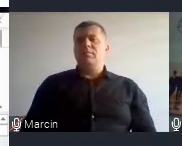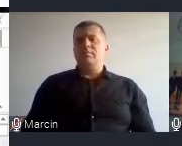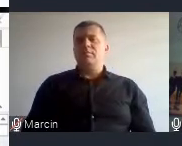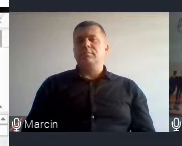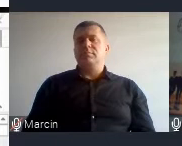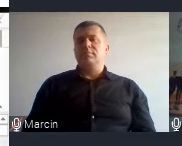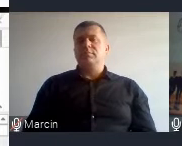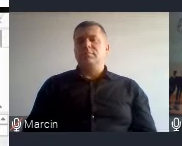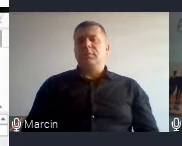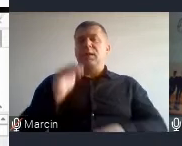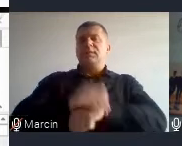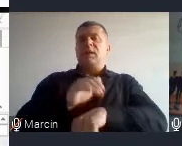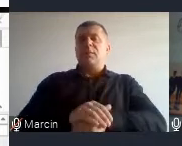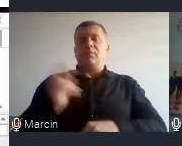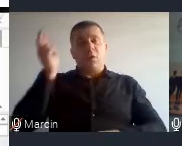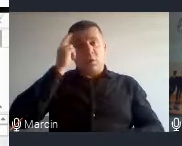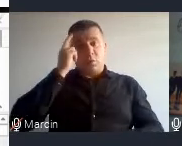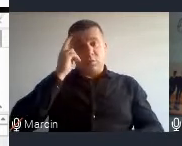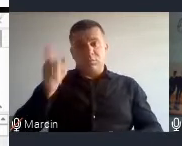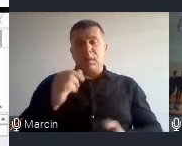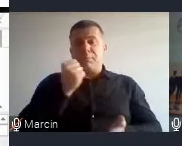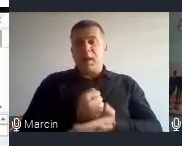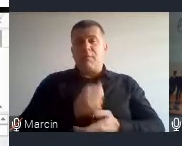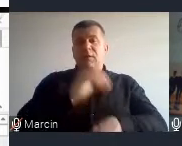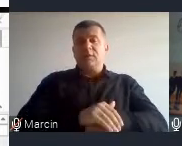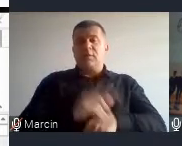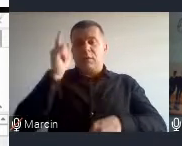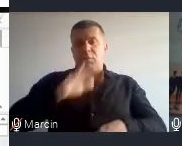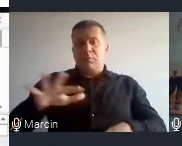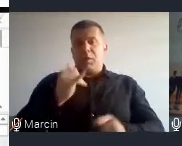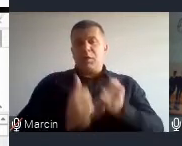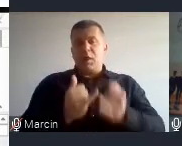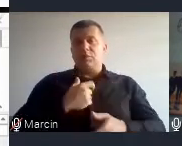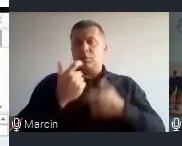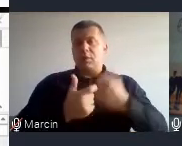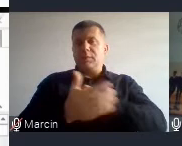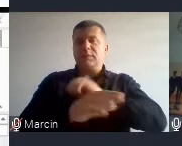które spowodują, że niestety, Zamawiający - w rozumieniu Prawa Zamówień Publicznych,